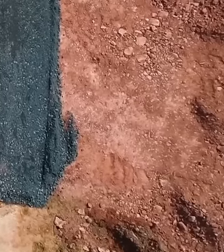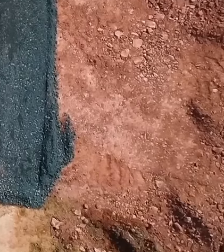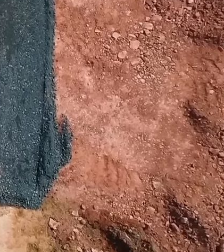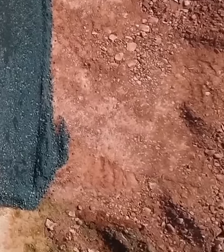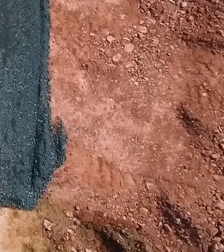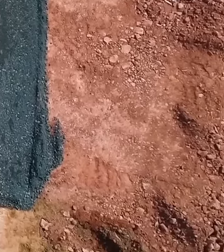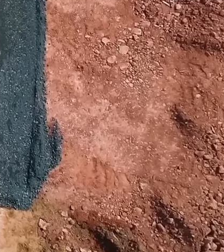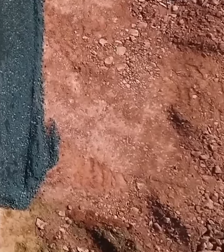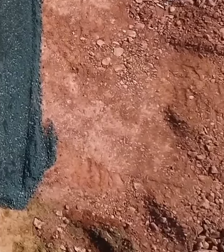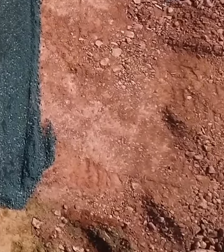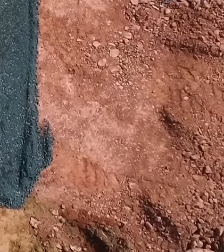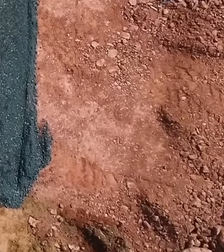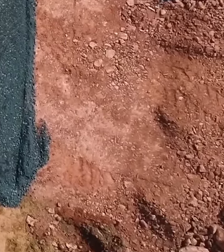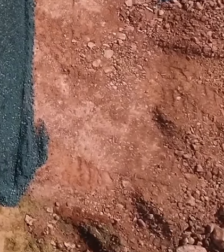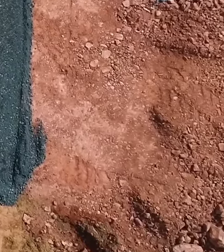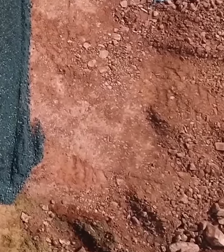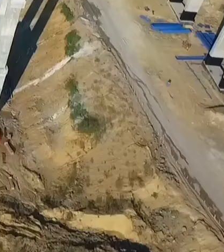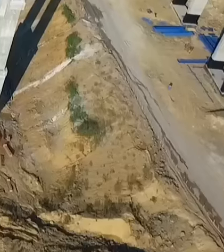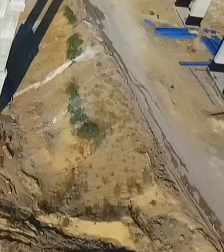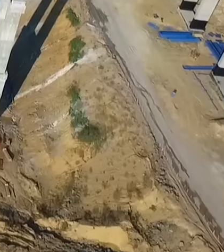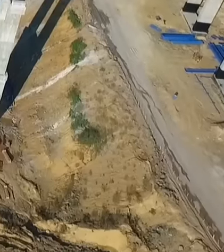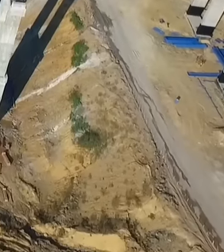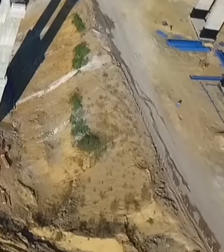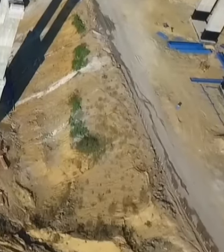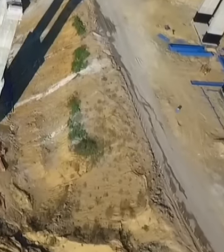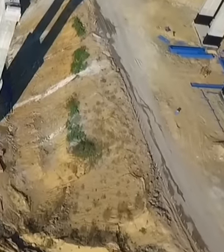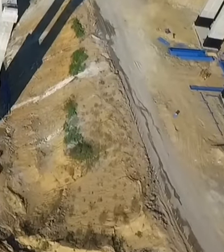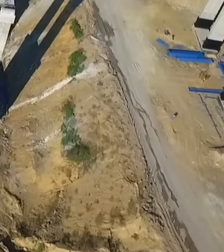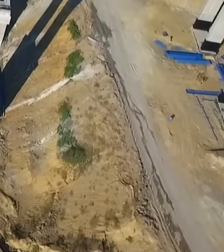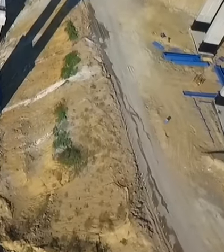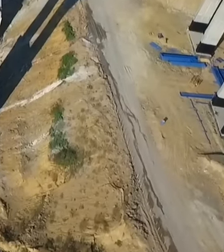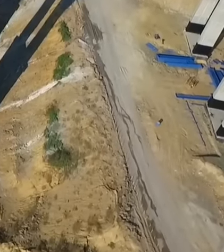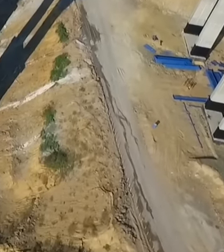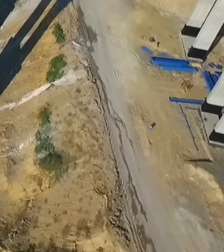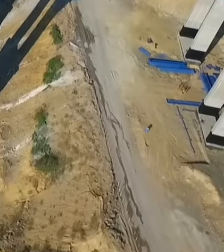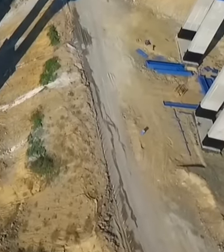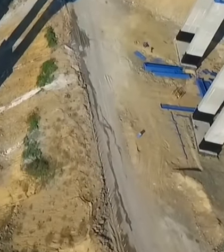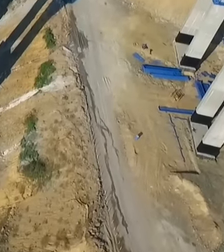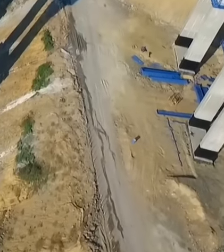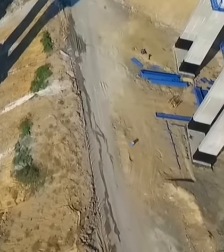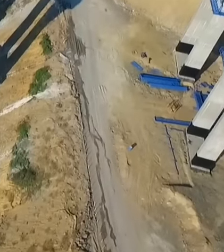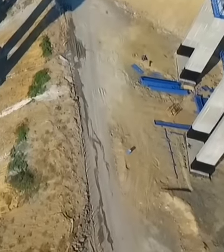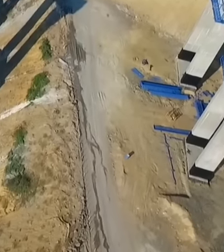la conectividad y garantizar la seguridad vial para todos los que transitan por nuestras rutas.